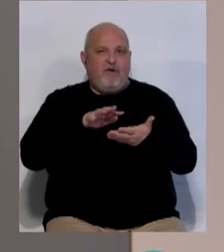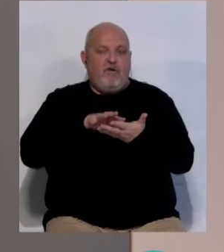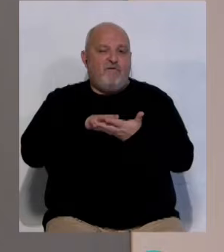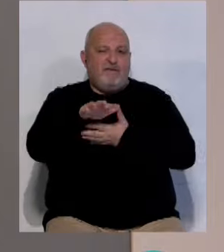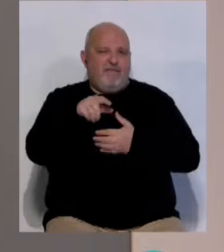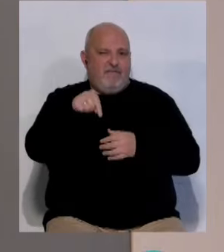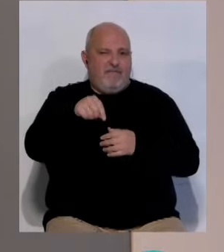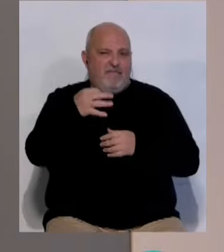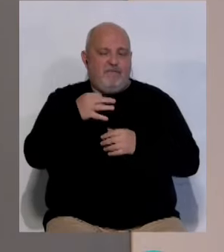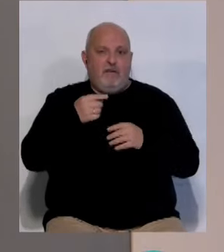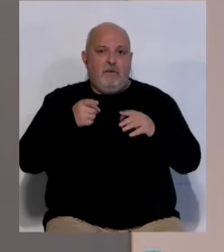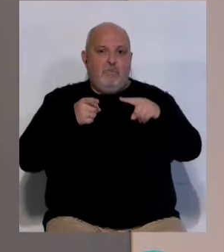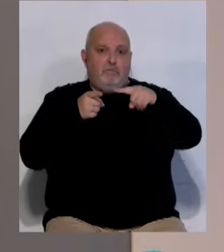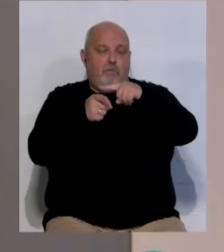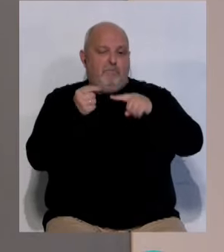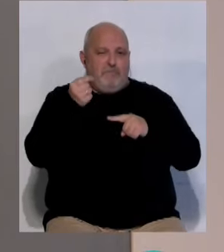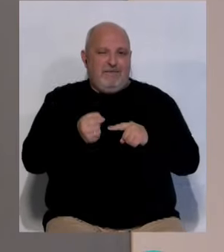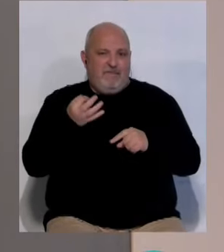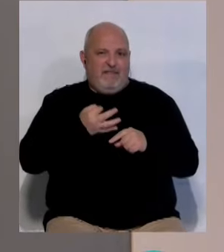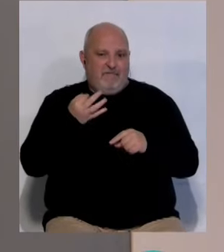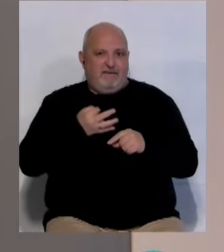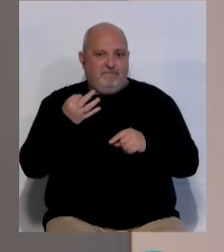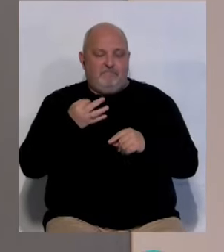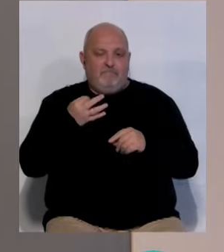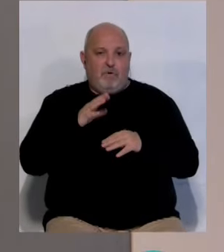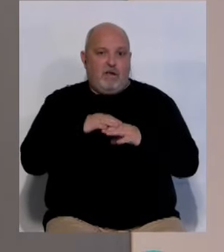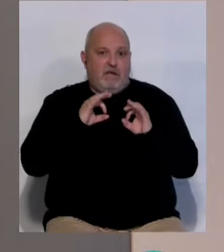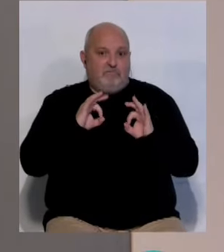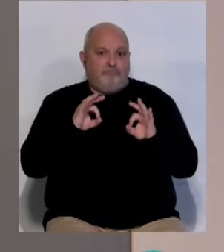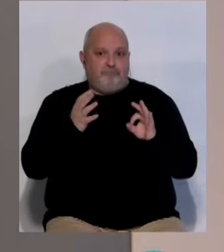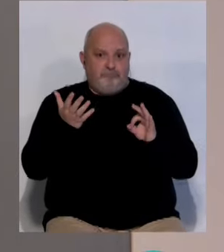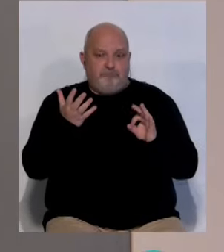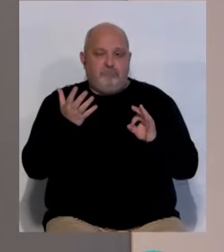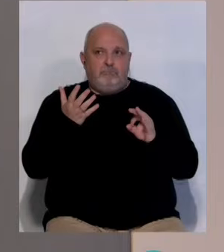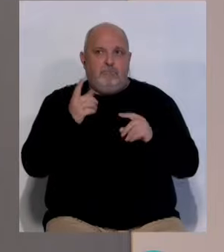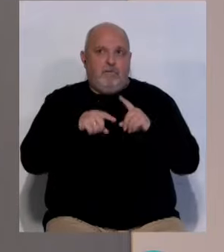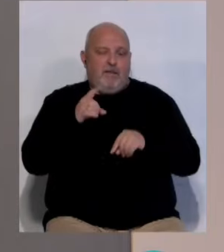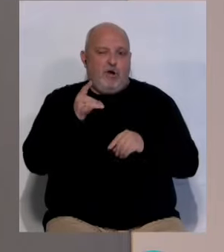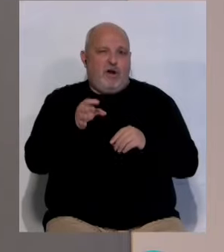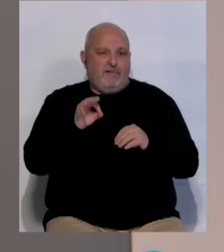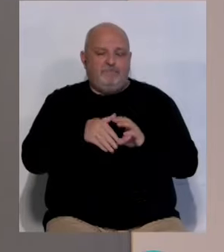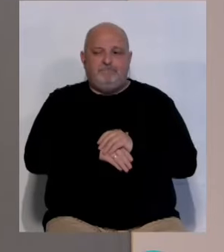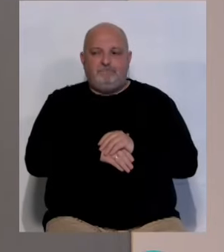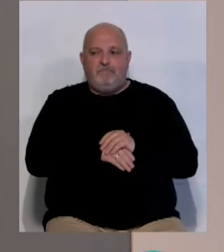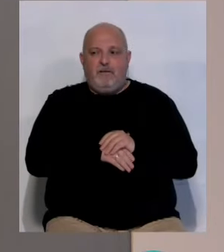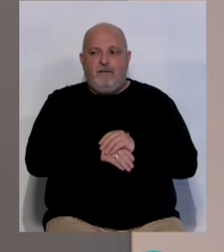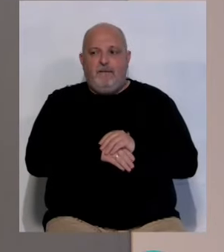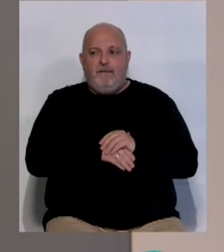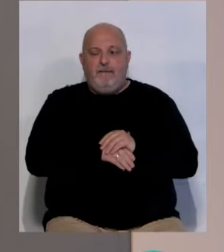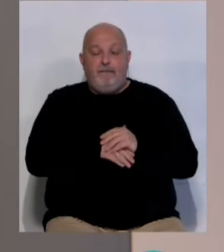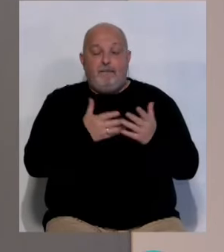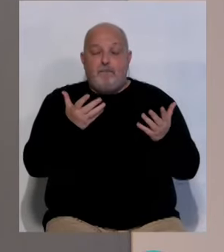tirar a portería alguna vez que que yo creo que esto del fútbol va de meter goles y y Bueno hay